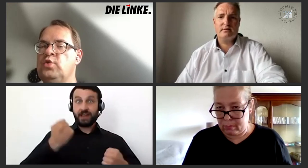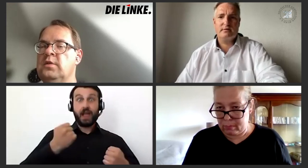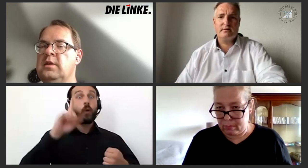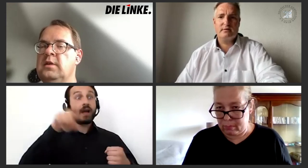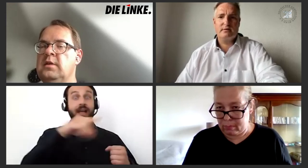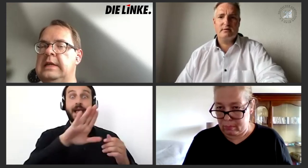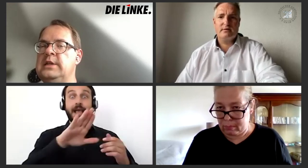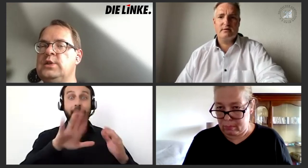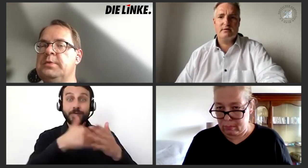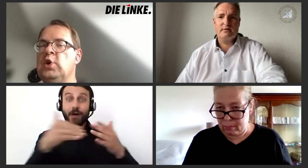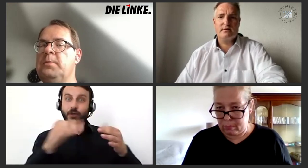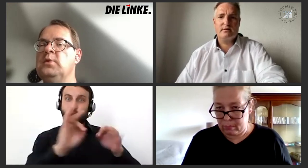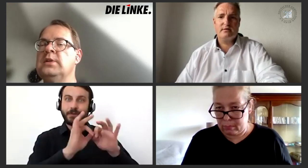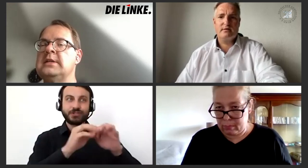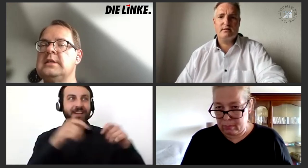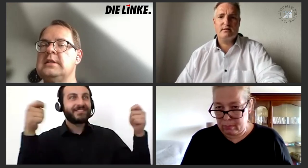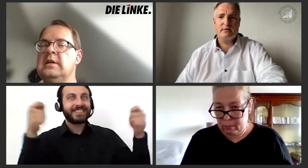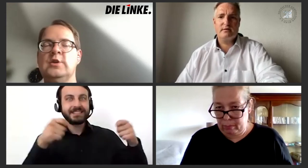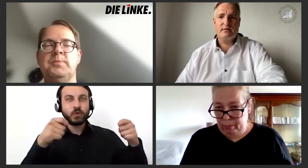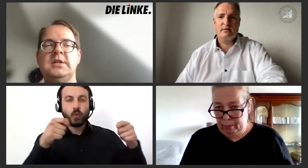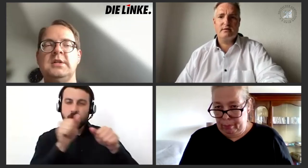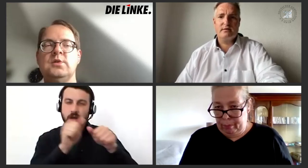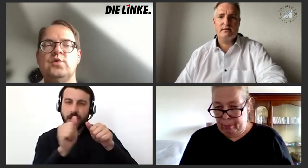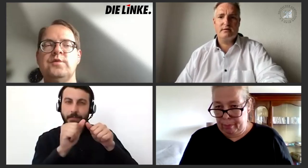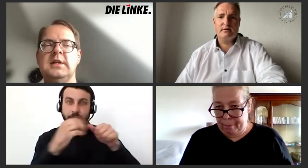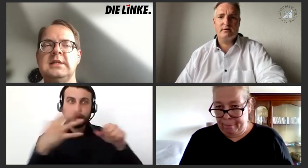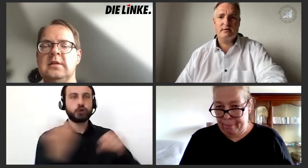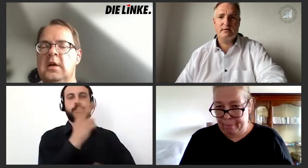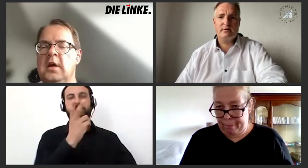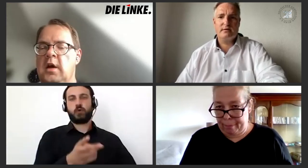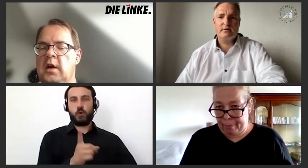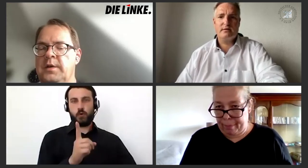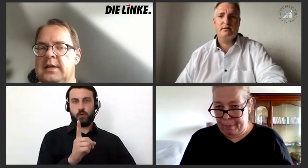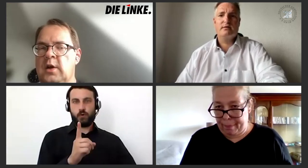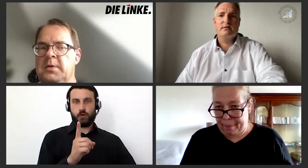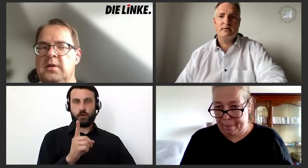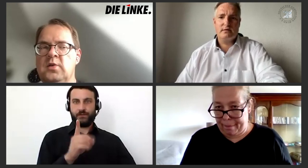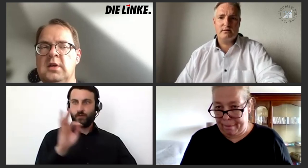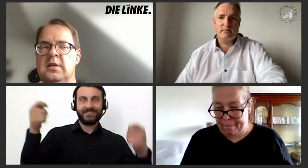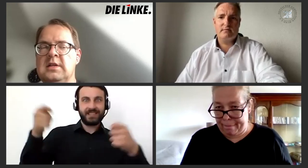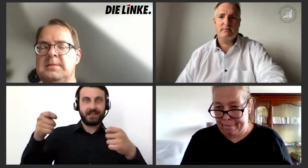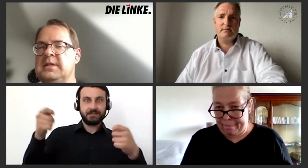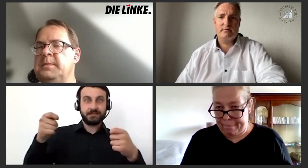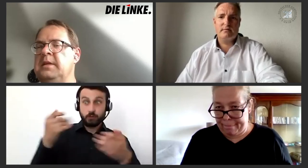die Gebärdensprachdolmetschung hinzubekommen und das entsprechend zu finanzieren. Ich glaube,